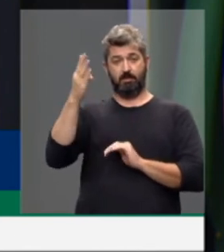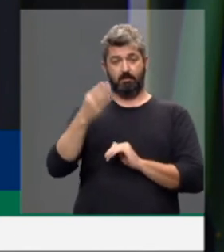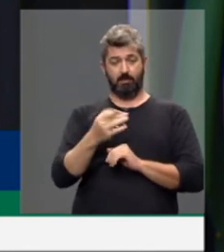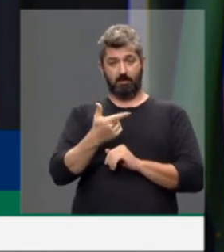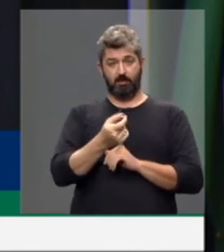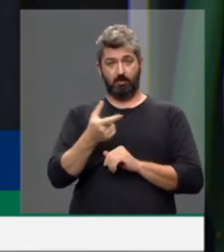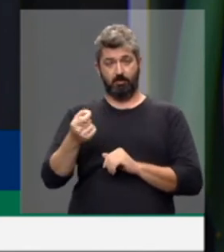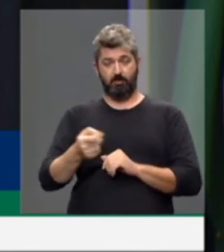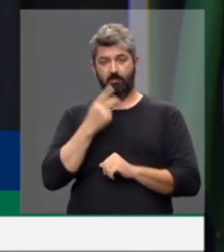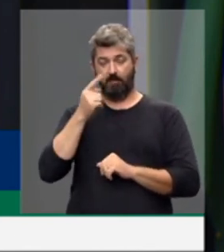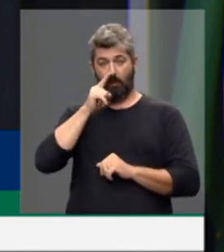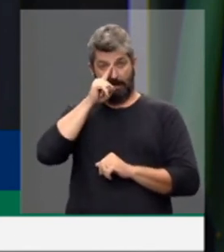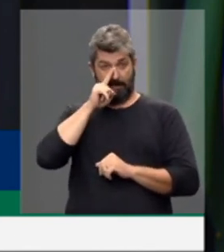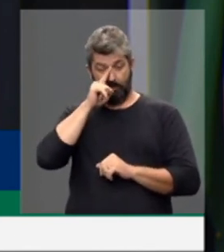FORMA IMPORTANTE DESTACAR QUE